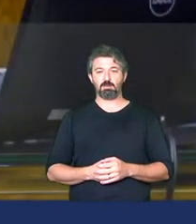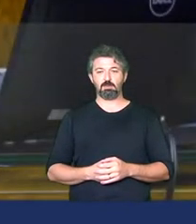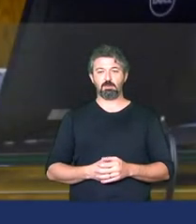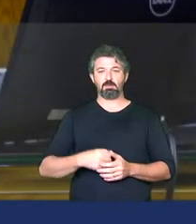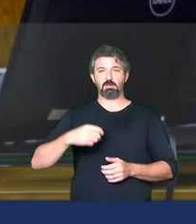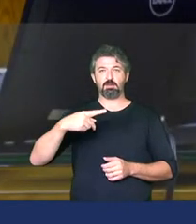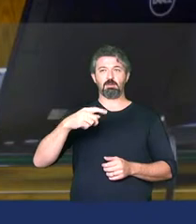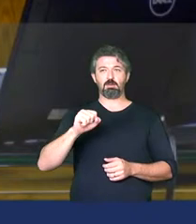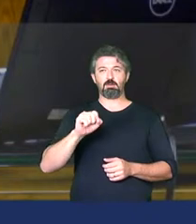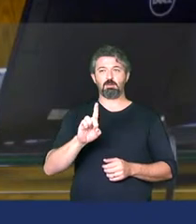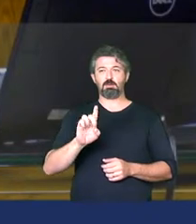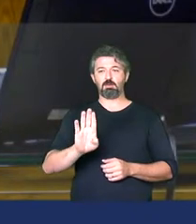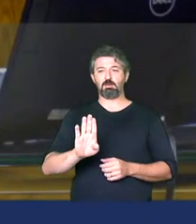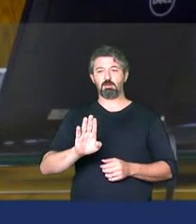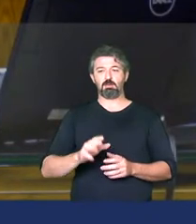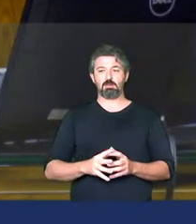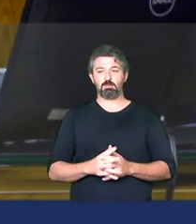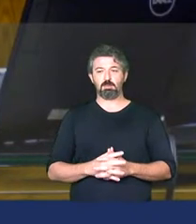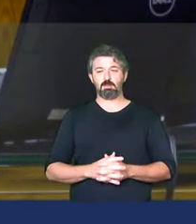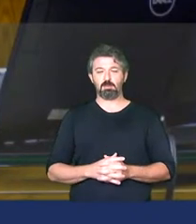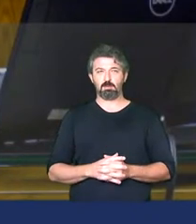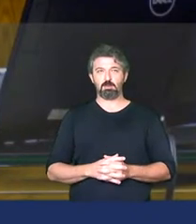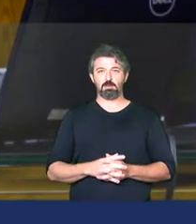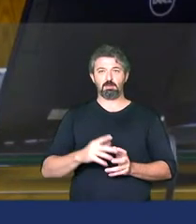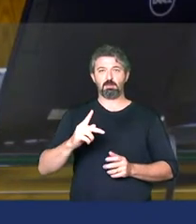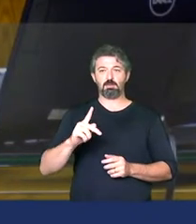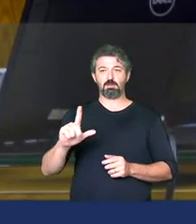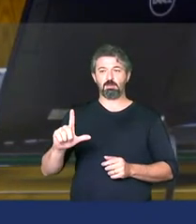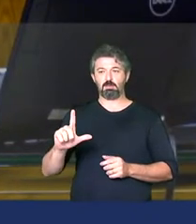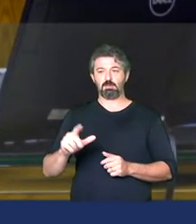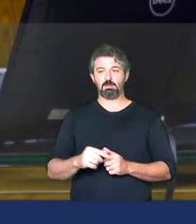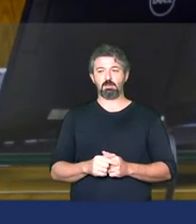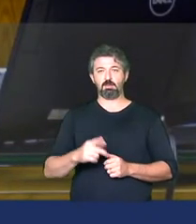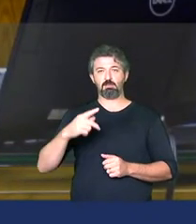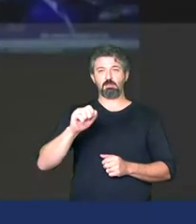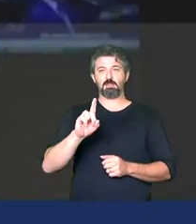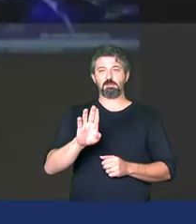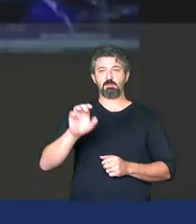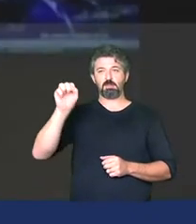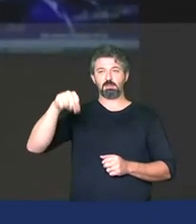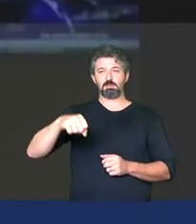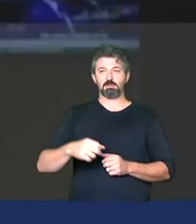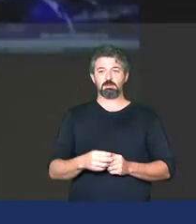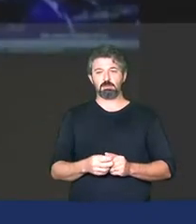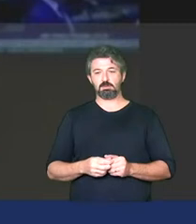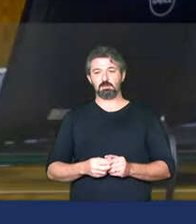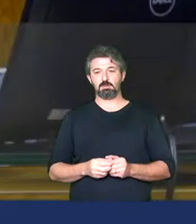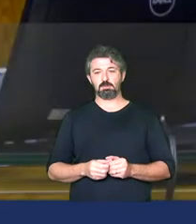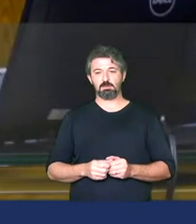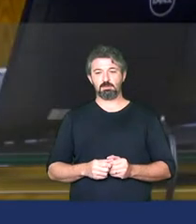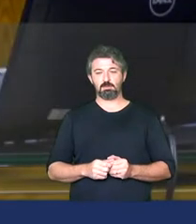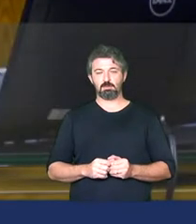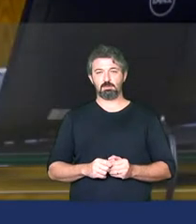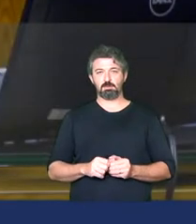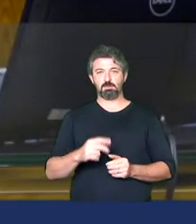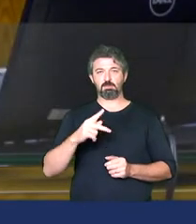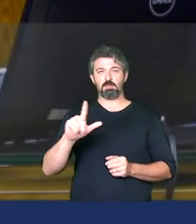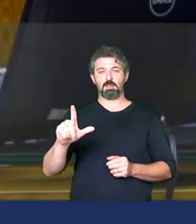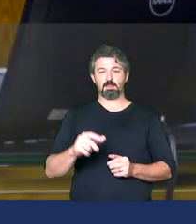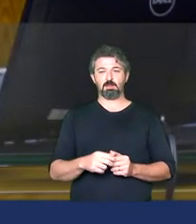SIM NESSE PROJETO. PT SIM. [PRESIDENTE]: PSDB? PL? [DEPUTADO]: PSDB ORIENTA SIM, SENHOR PRESIDENTE. -- [PRESIDENTE]: PSDB